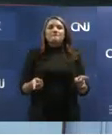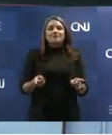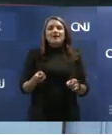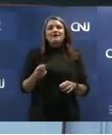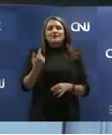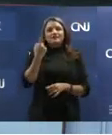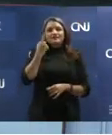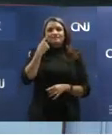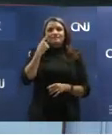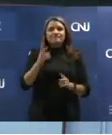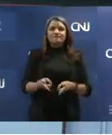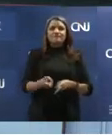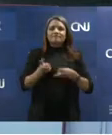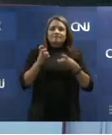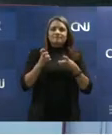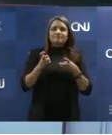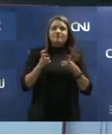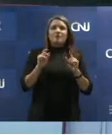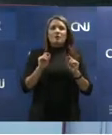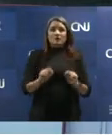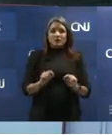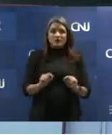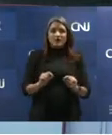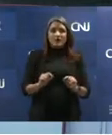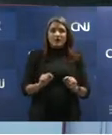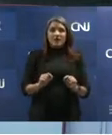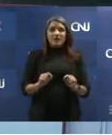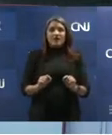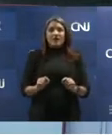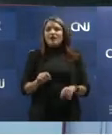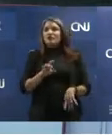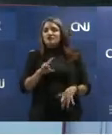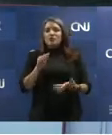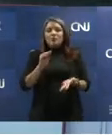negligência funcional diante da absoluta desorganização